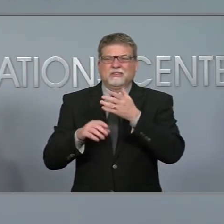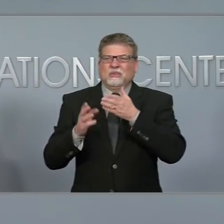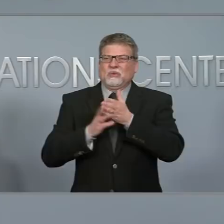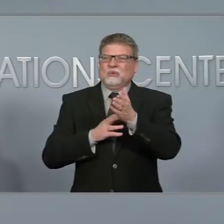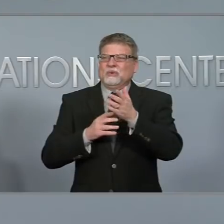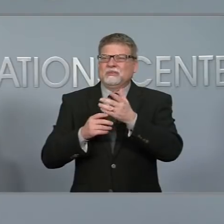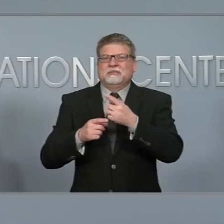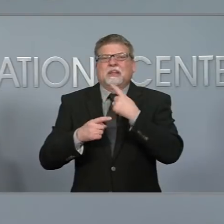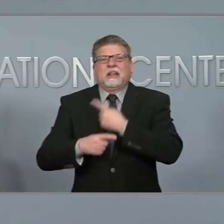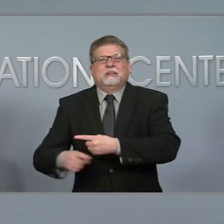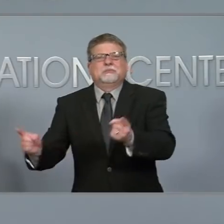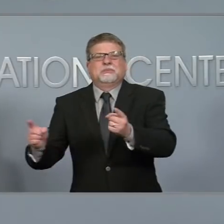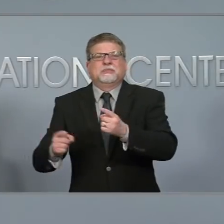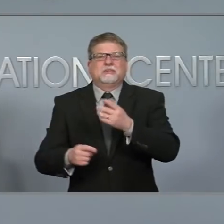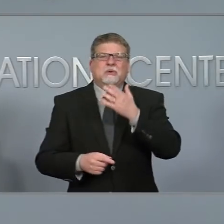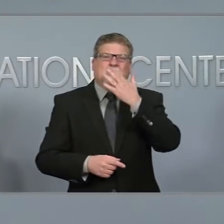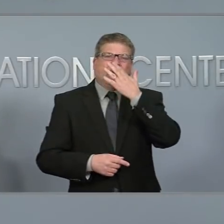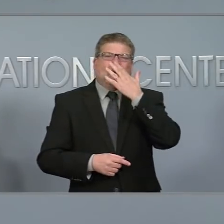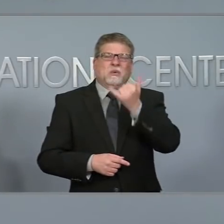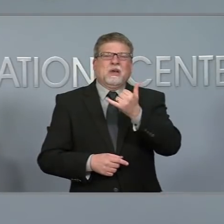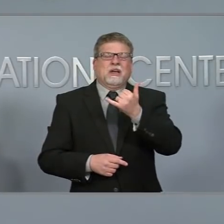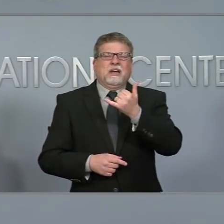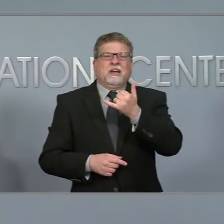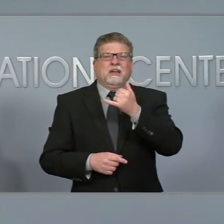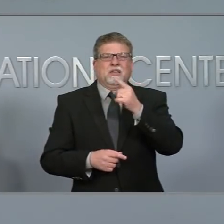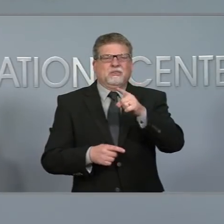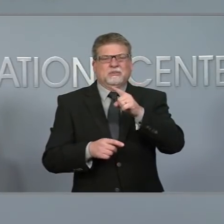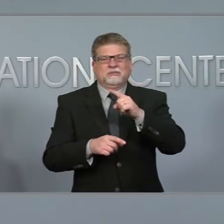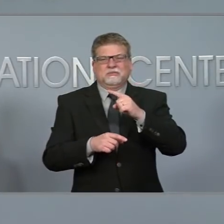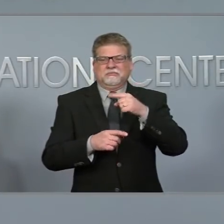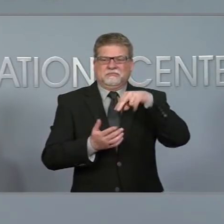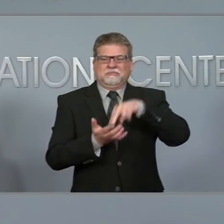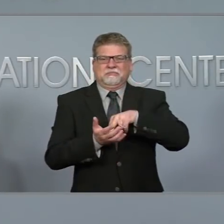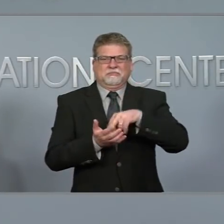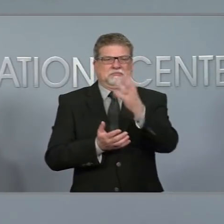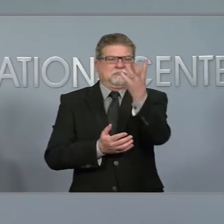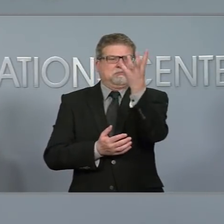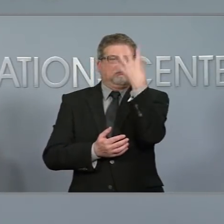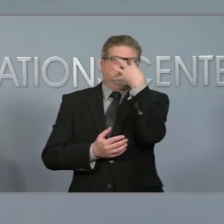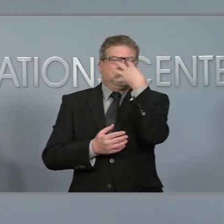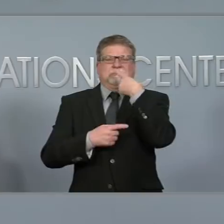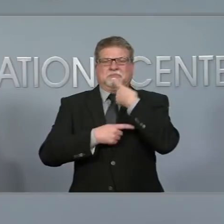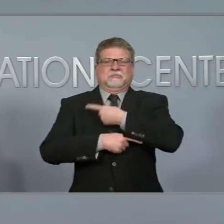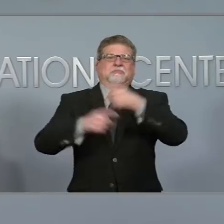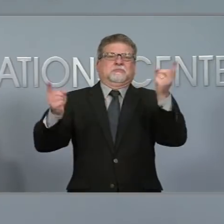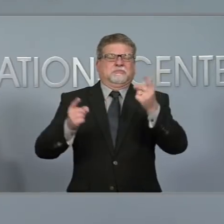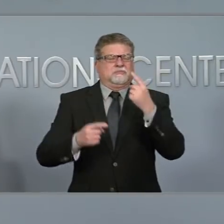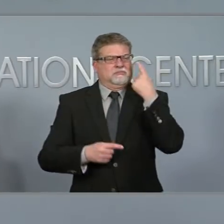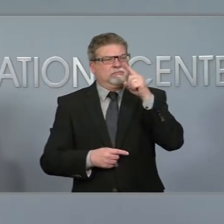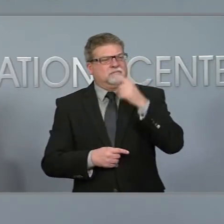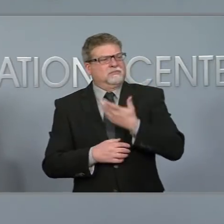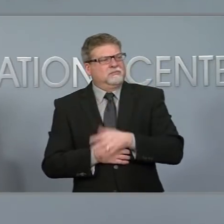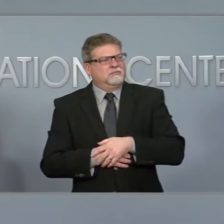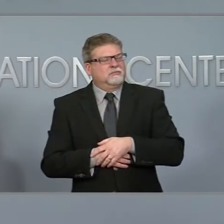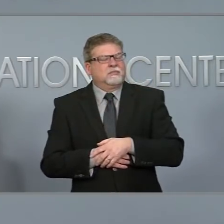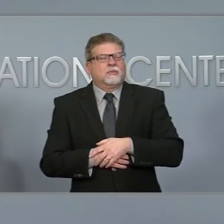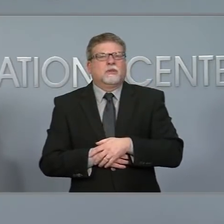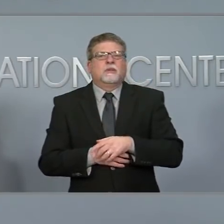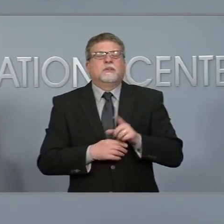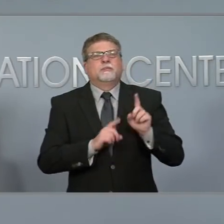consejos locales de las Juntas